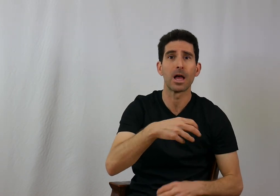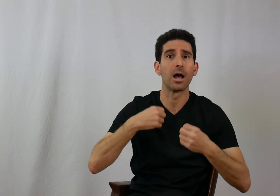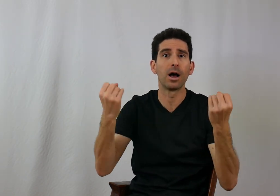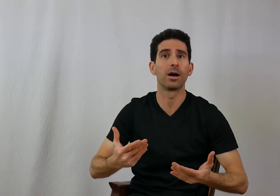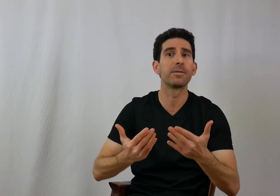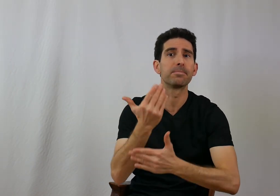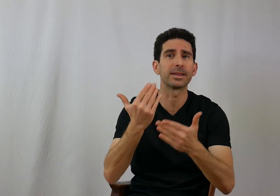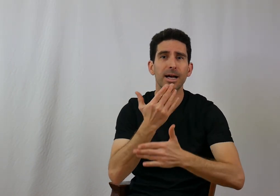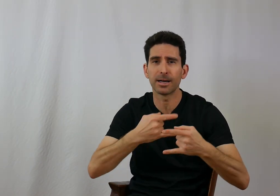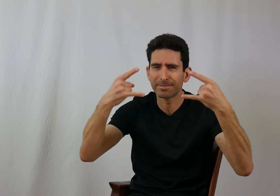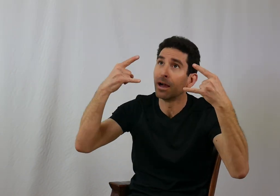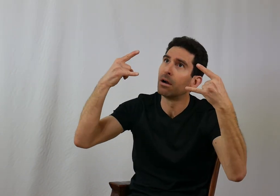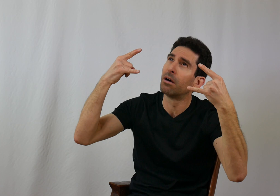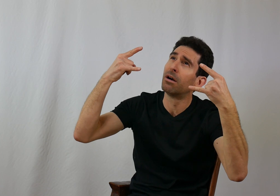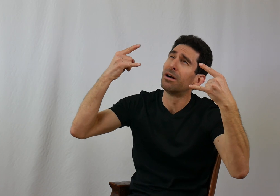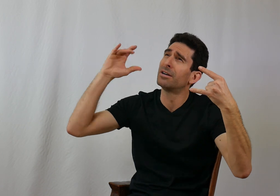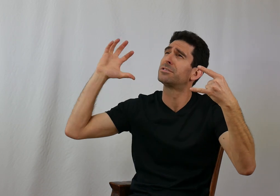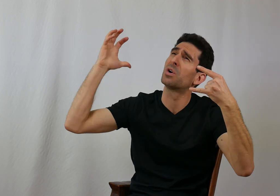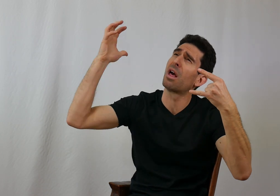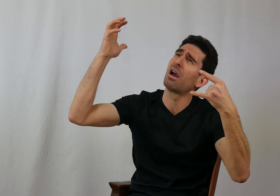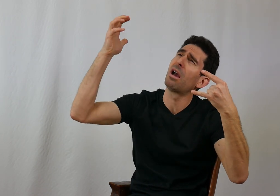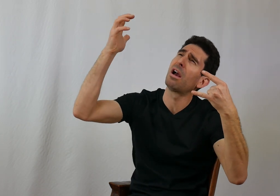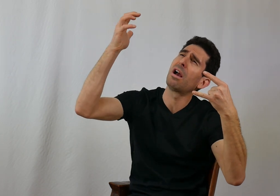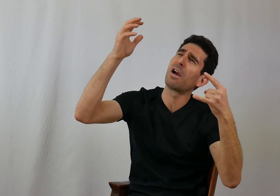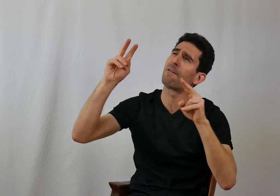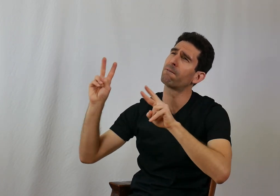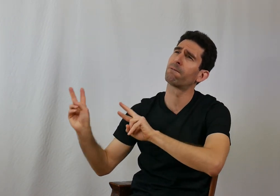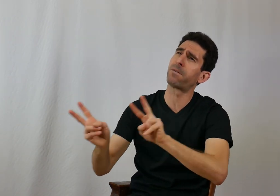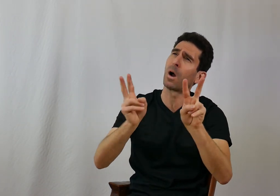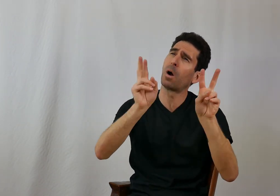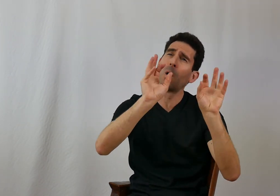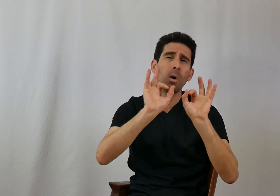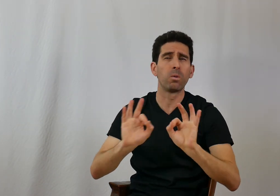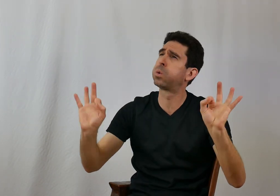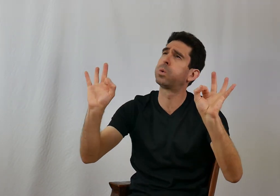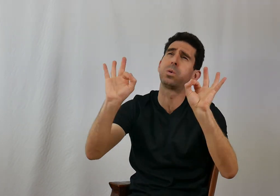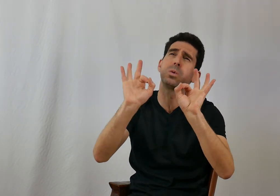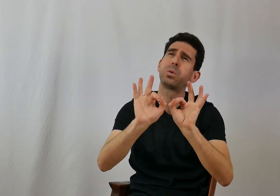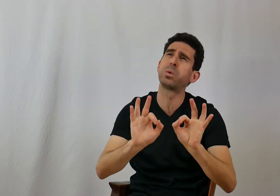Cela m'arrive le matin de voir par la fenêtre un grand soleil et pas de vent.